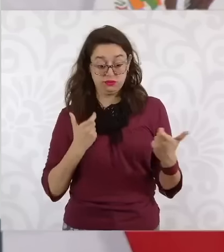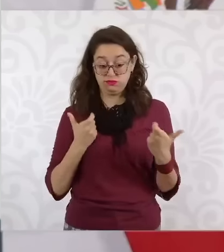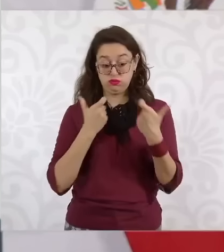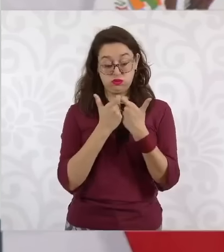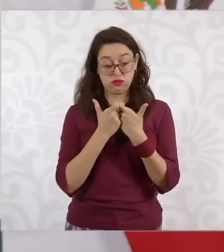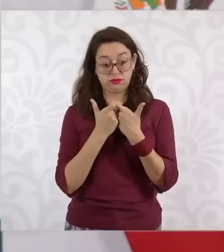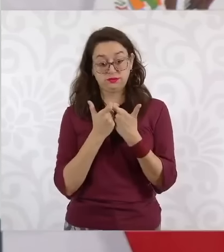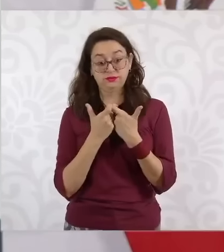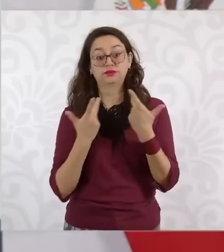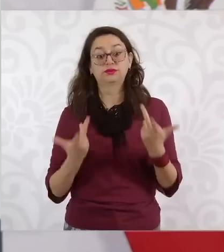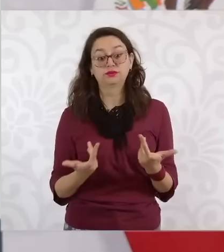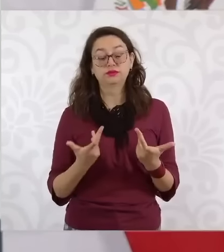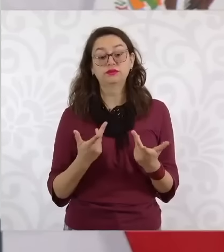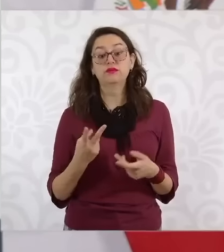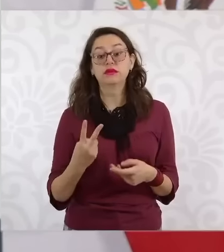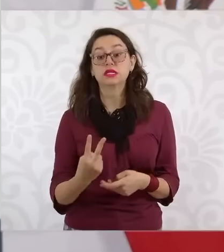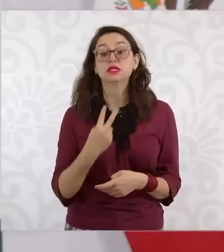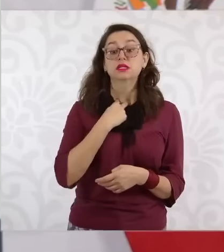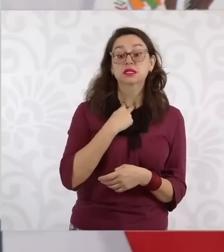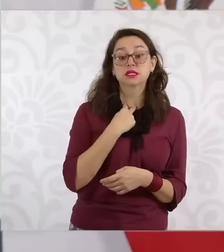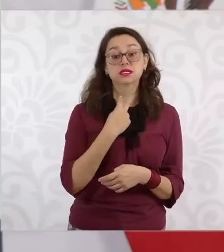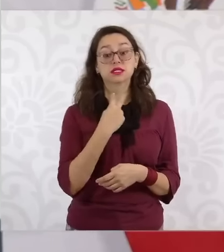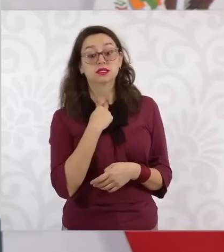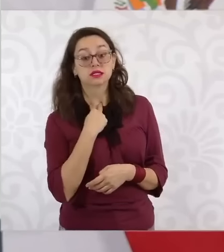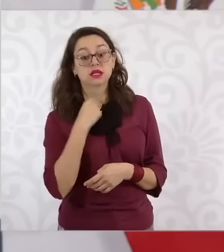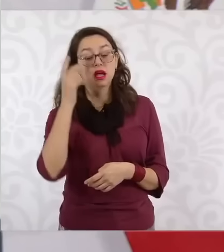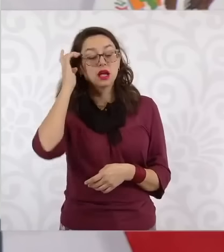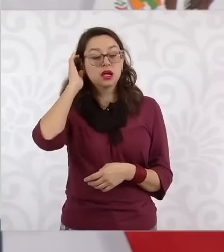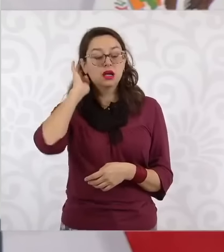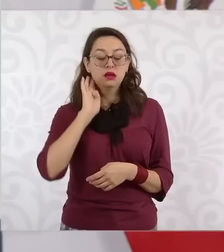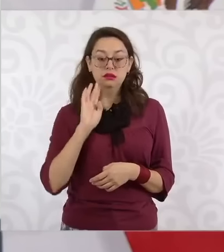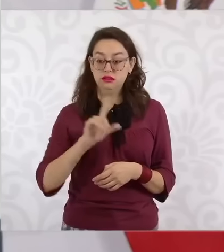que ponga una presión en las finanzas públicas y en las metas fiscales que hemos puesto para este